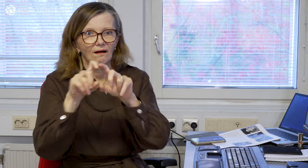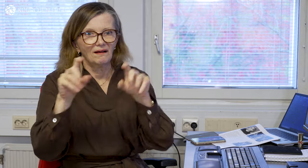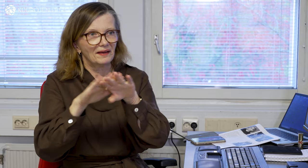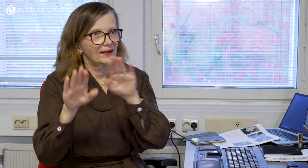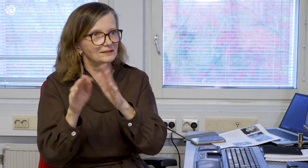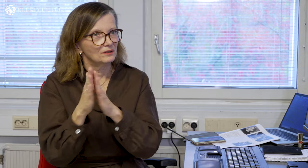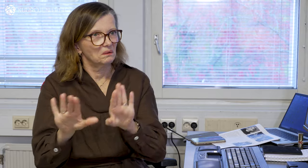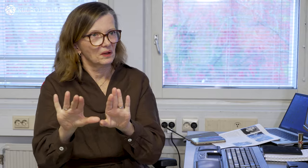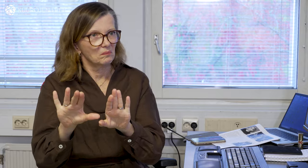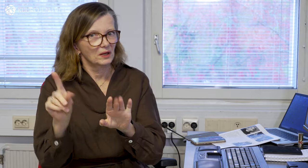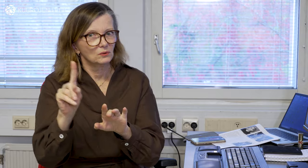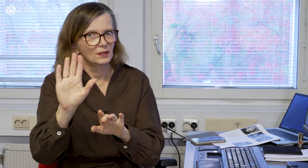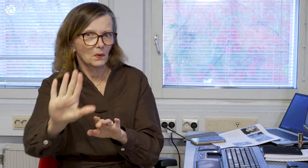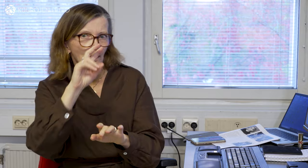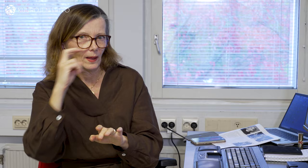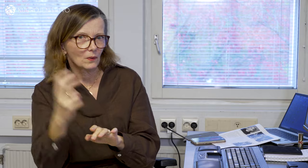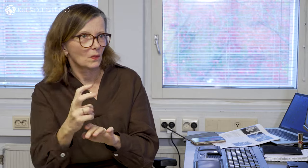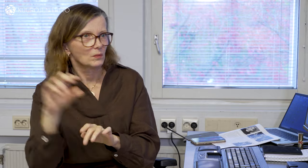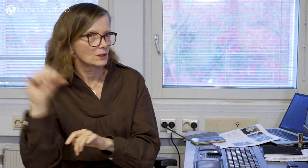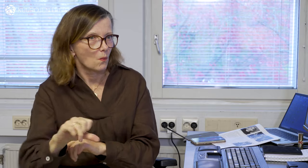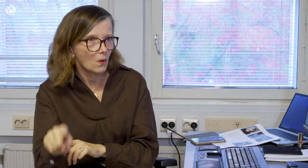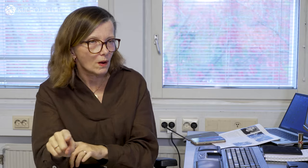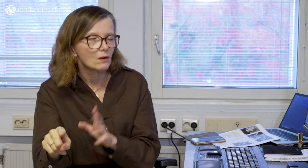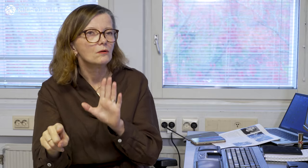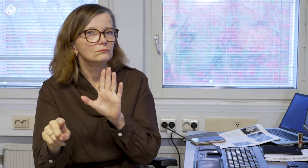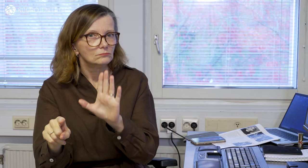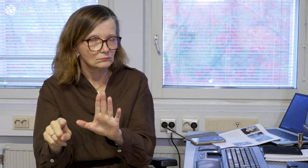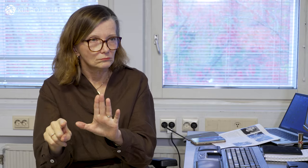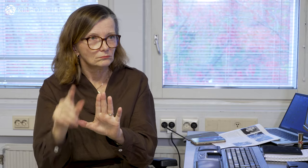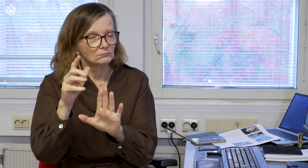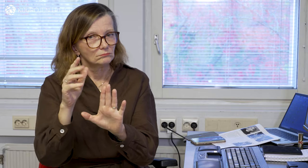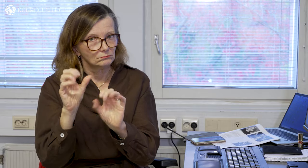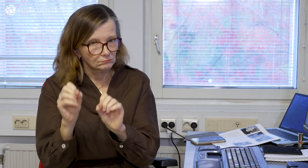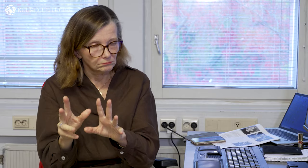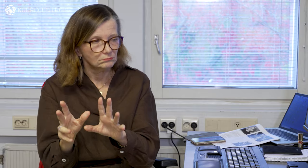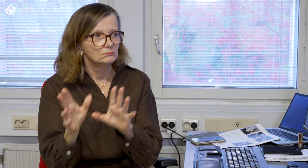tai aihetta ei olla käsitelty toivotun näkökulman mukaisesti.